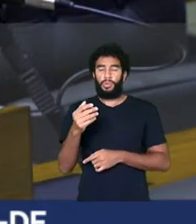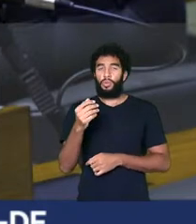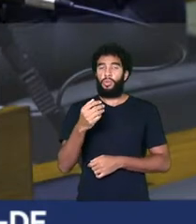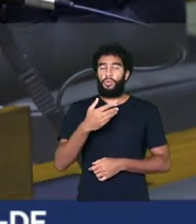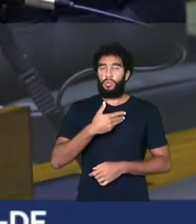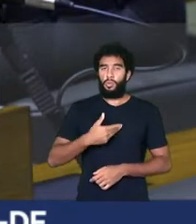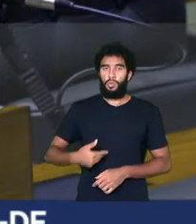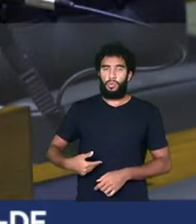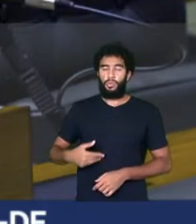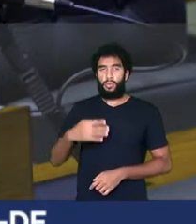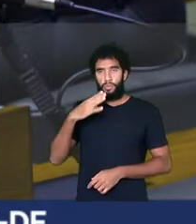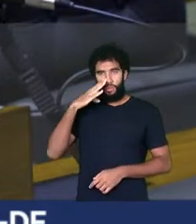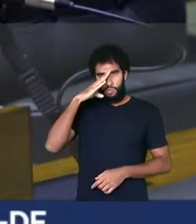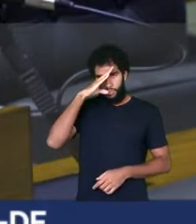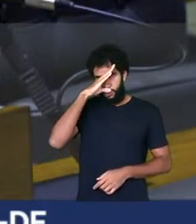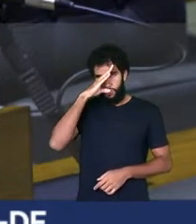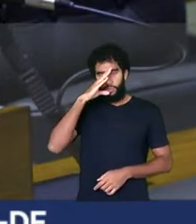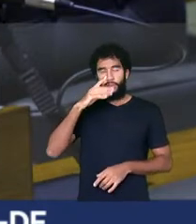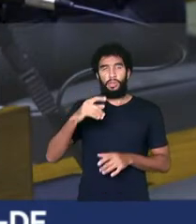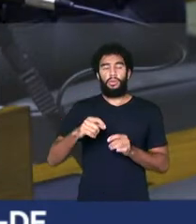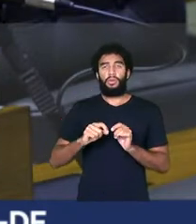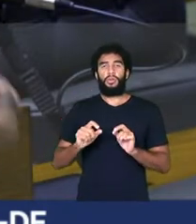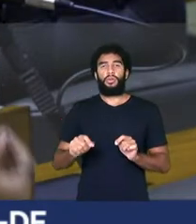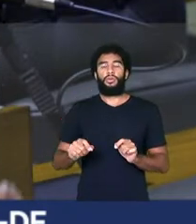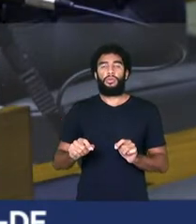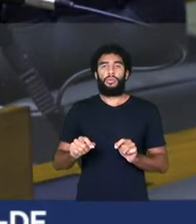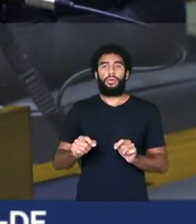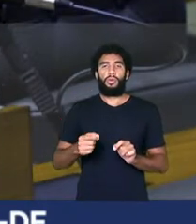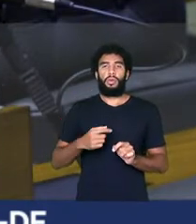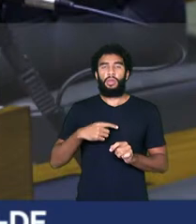PRESERVAR AQUILO QUE O GOVERNO BOLSONARO QUER COLOCAR SOBRE AS PATAS DAS BOIADAS, E QUER FERIR TODOS OS DIAS, PARA QUE